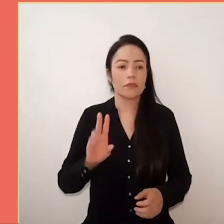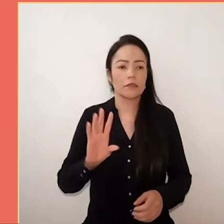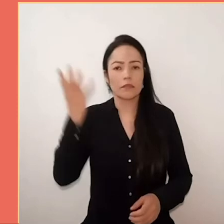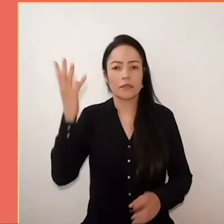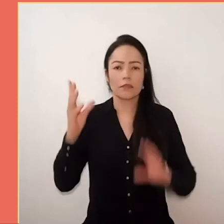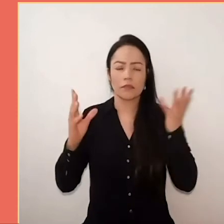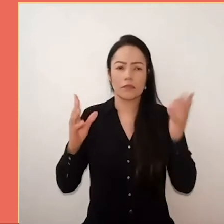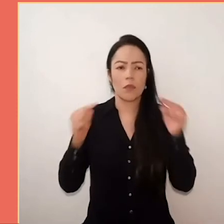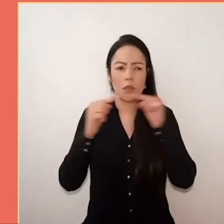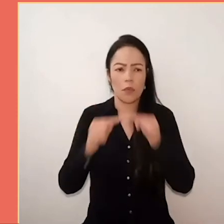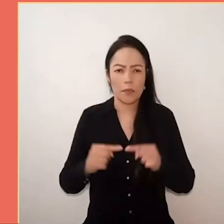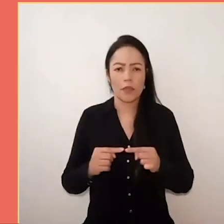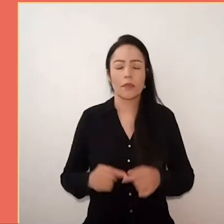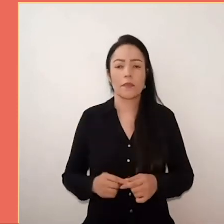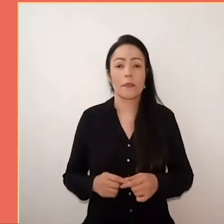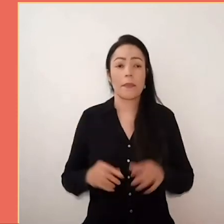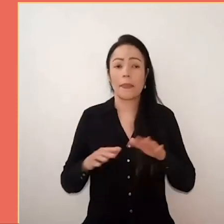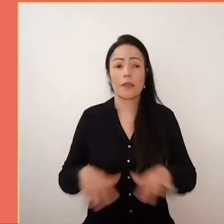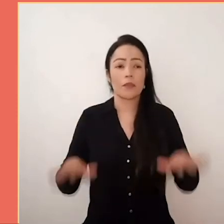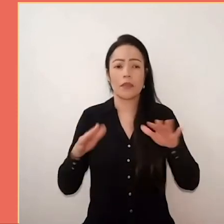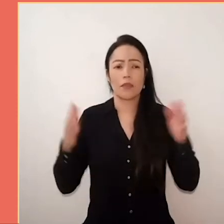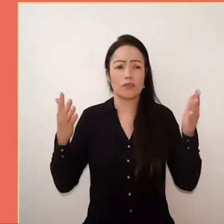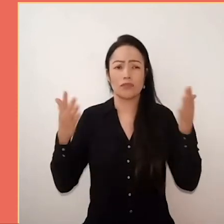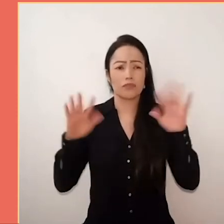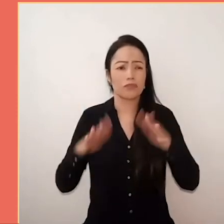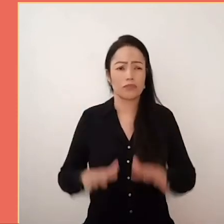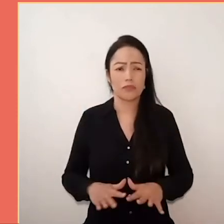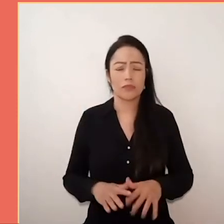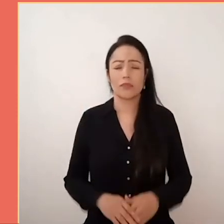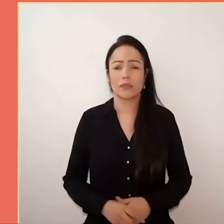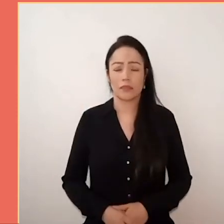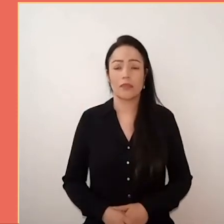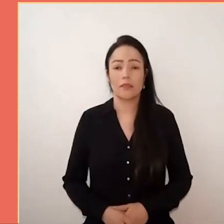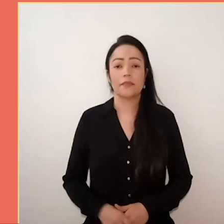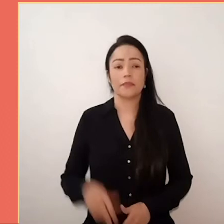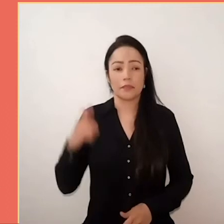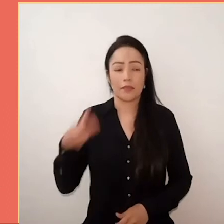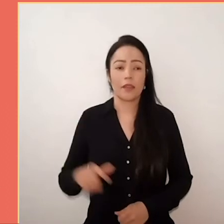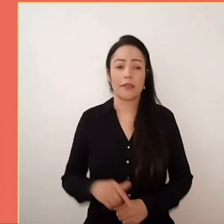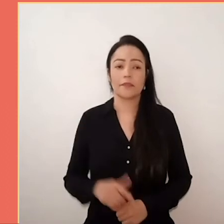tudo isso é muito retrógrado, e aí, de novo, eu acho que a gente tem que ler e reler